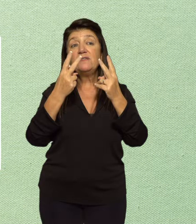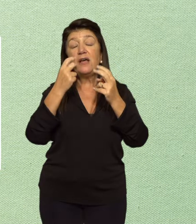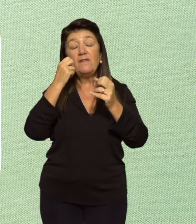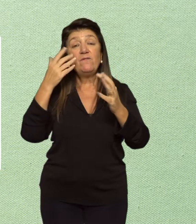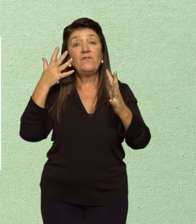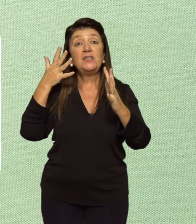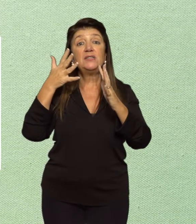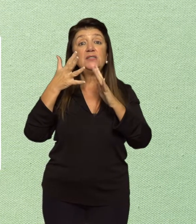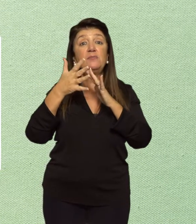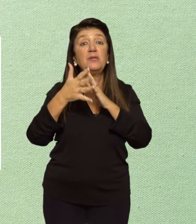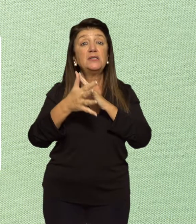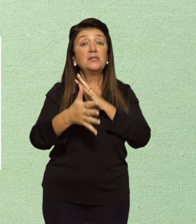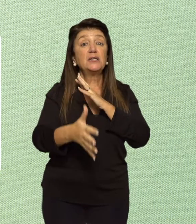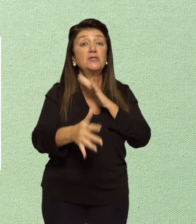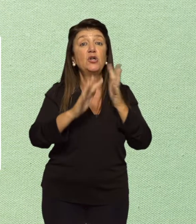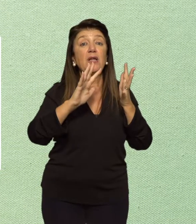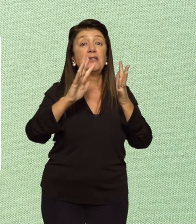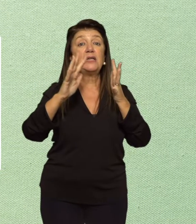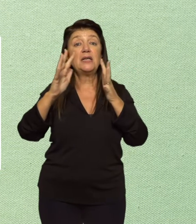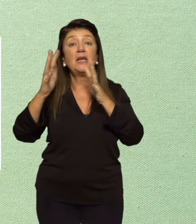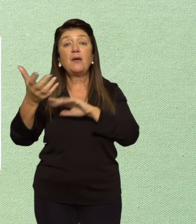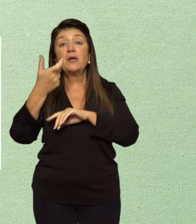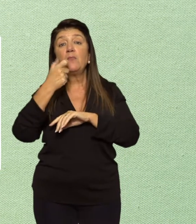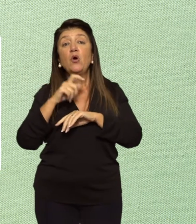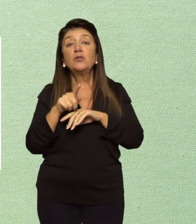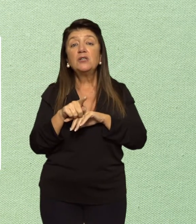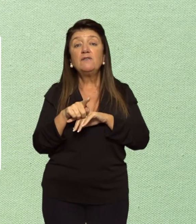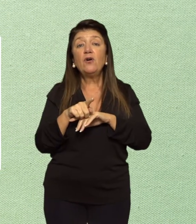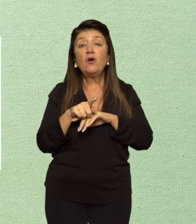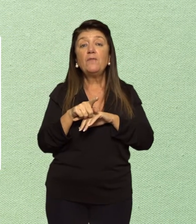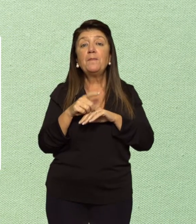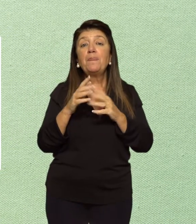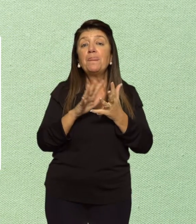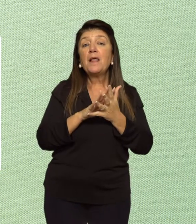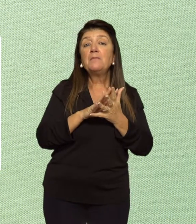di queste dinamiche, perché appunto per la maggior parte del pubblico generale, per